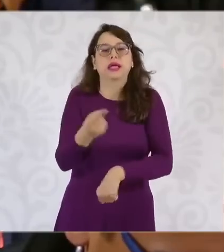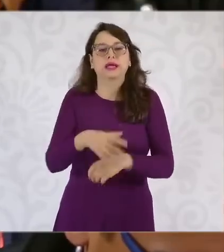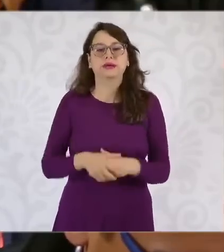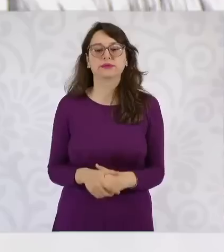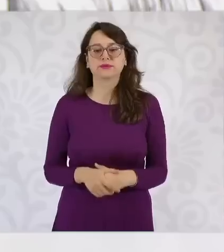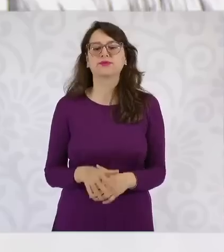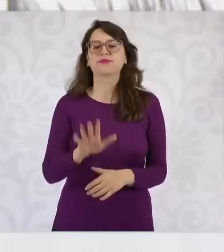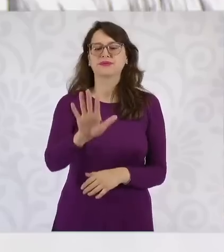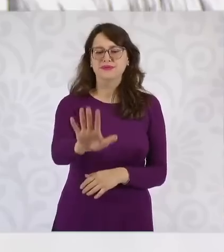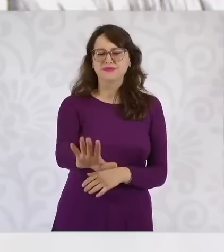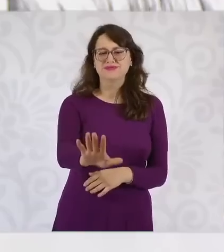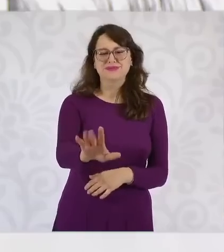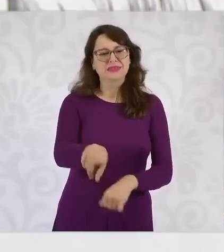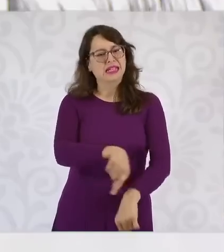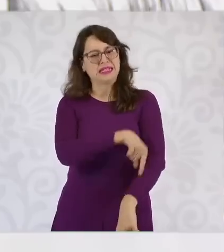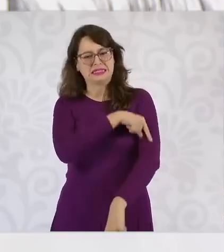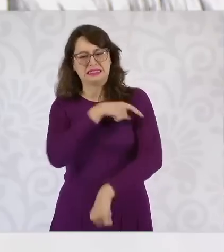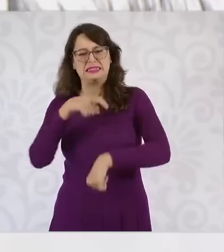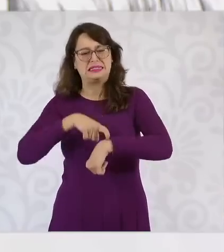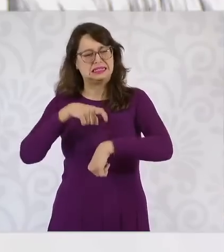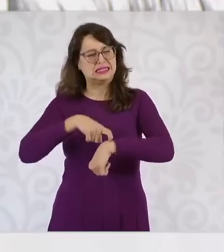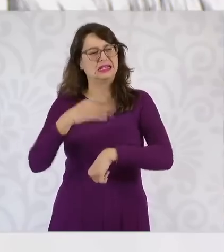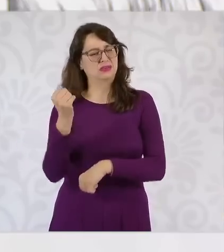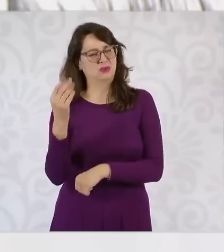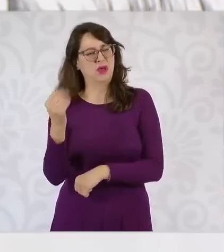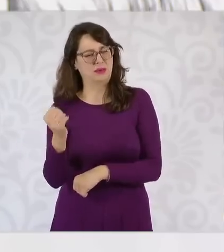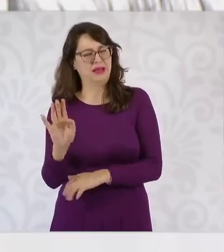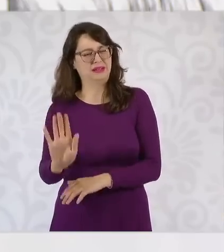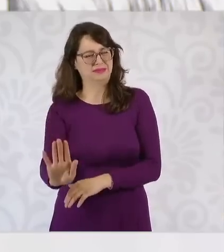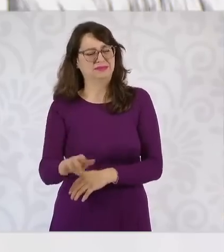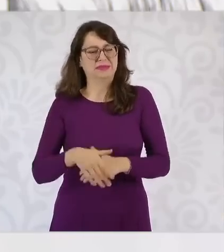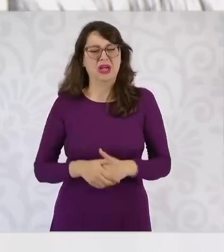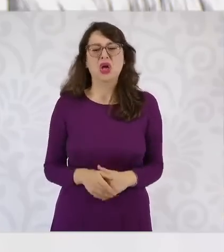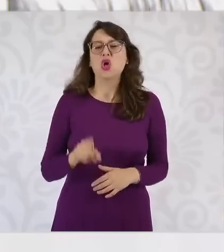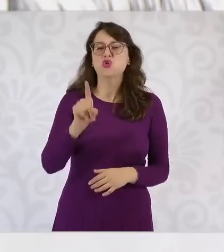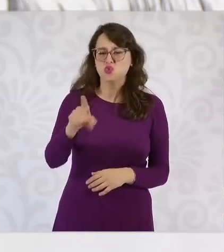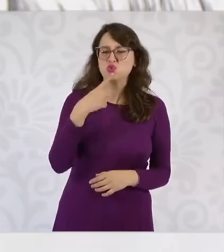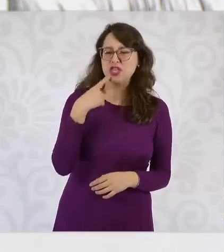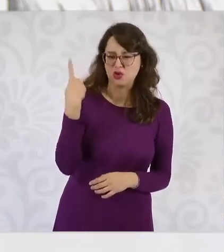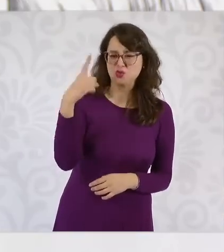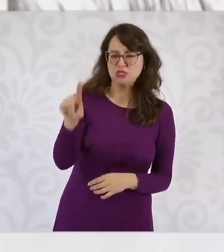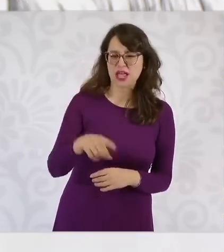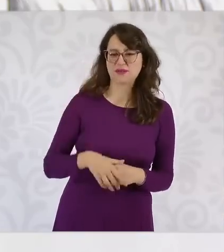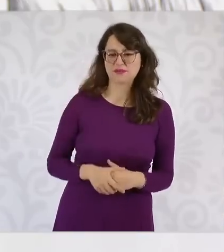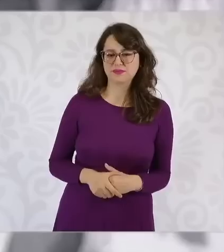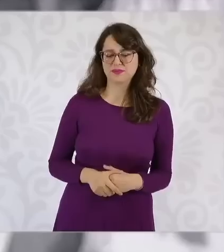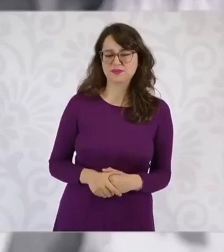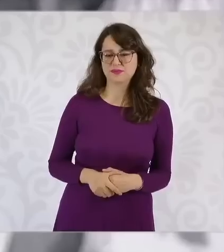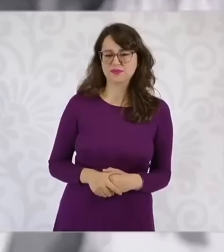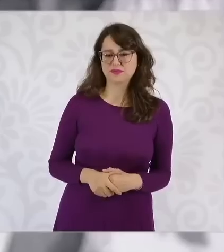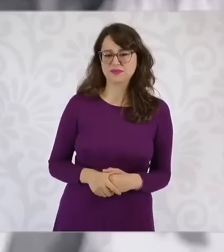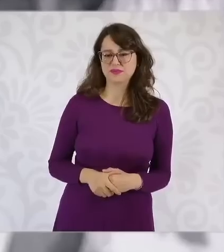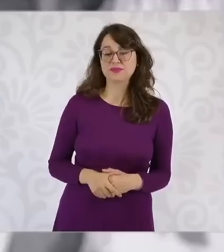no hacemos algo porque ya son las 9 bueno por qué no presentas tu denuncia no Ah y ese es otro punto